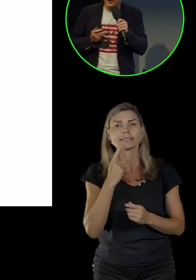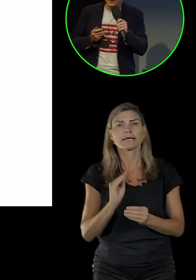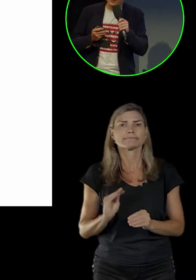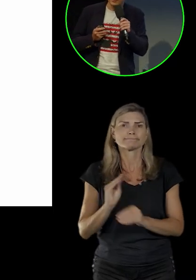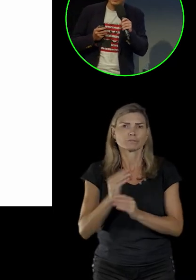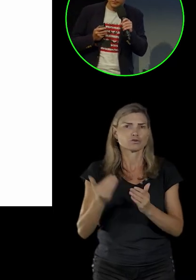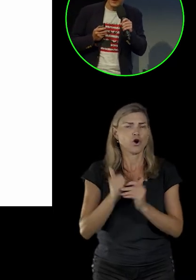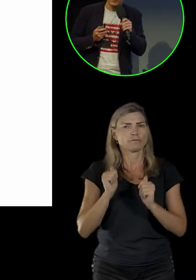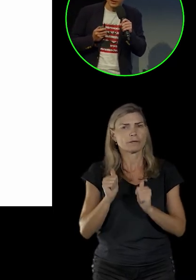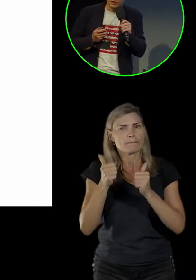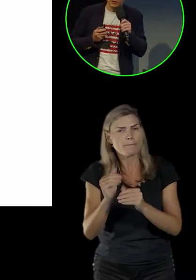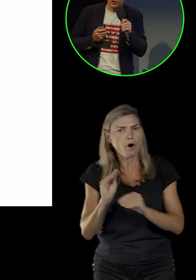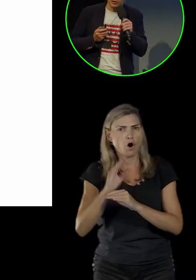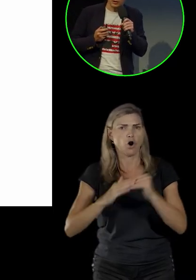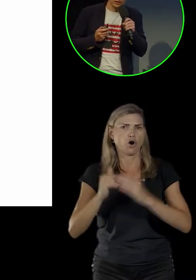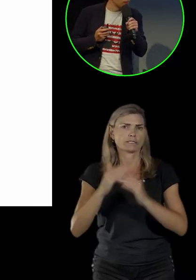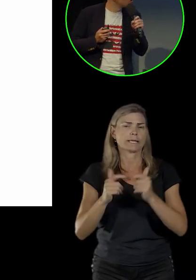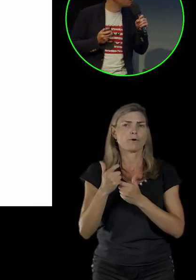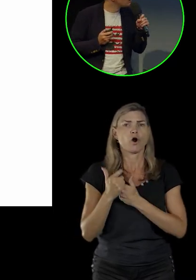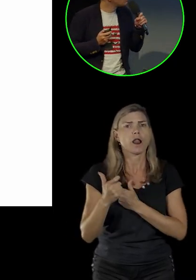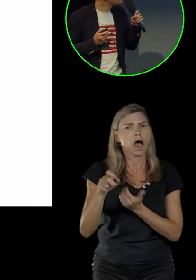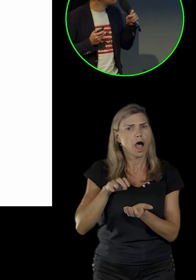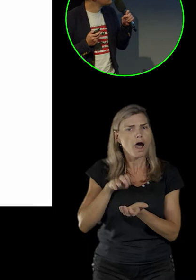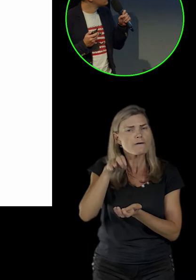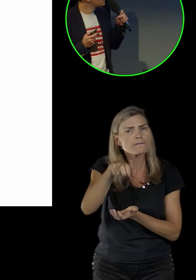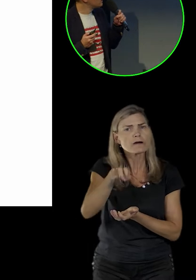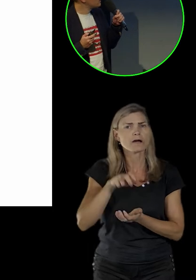a lávky nejenom přes Vltavu, ale i přes ostatní potoky.